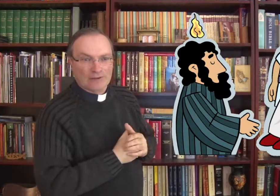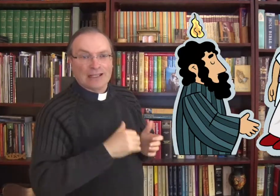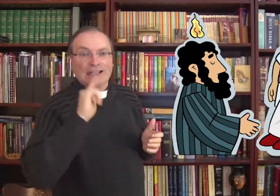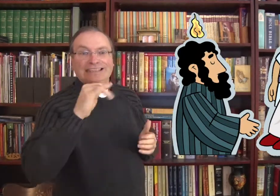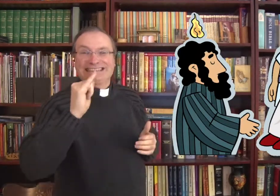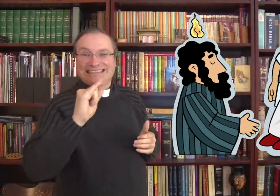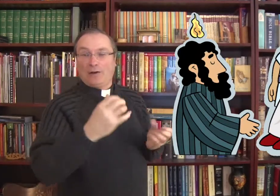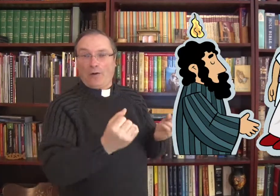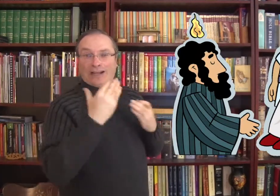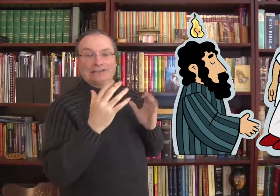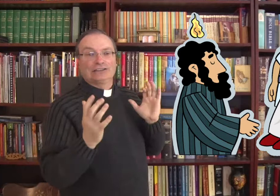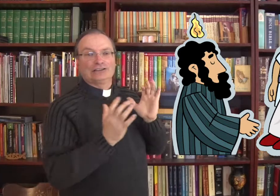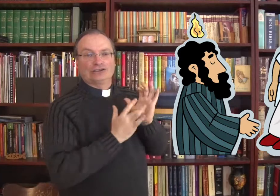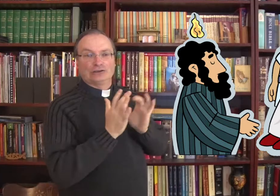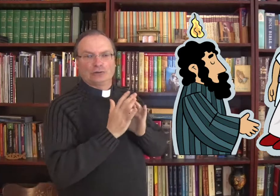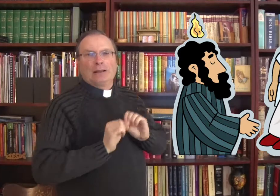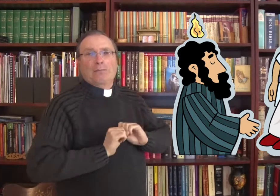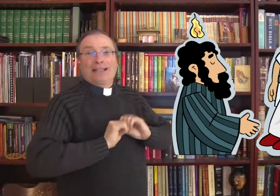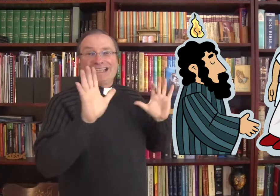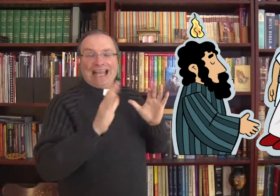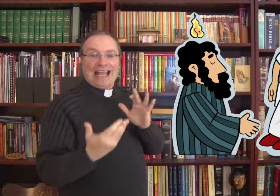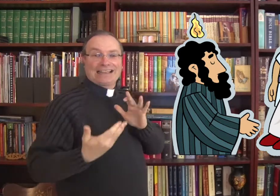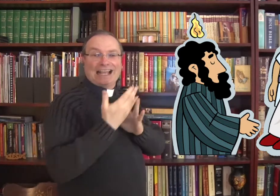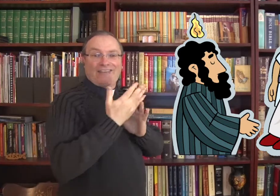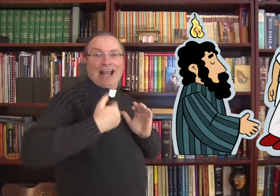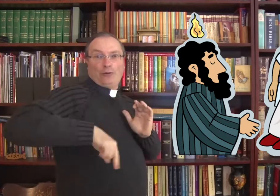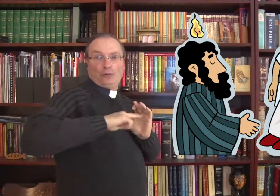Car si on laisse Jésus briller à travers nous